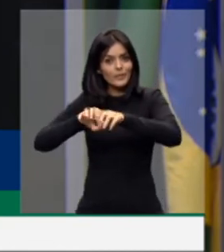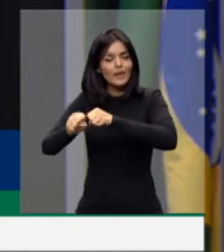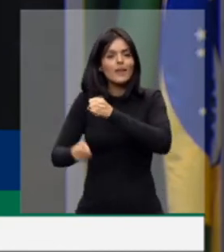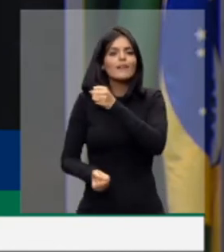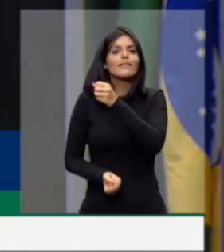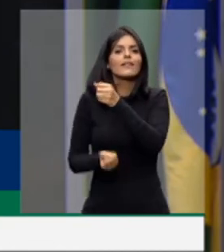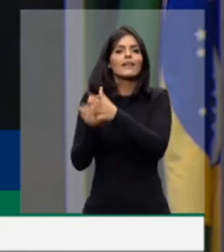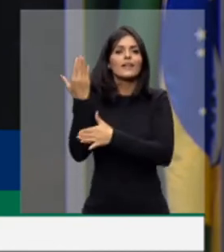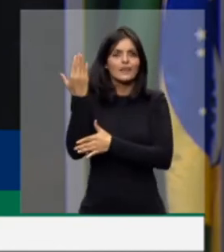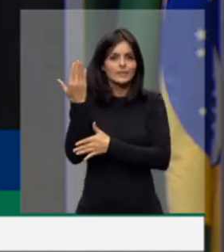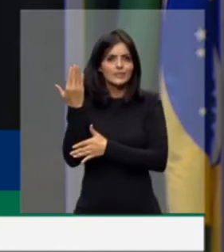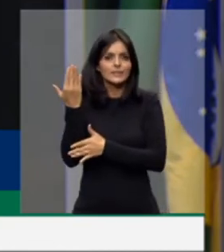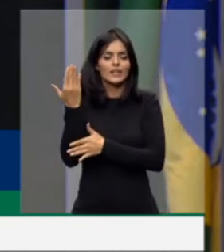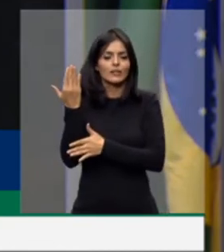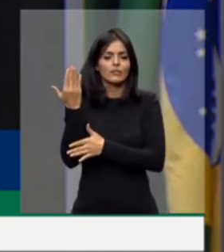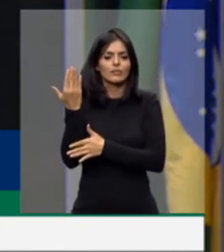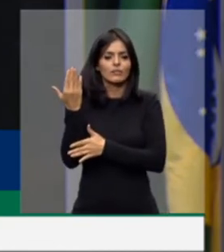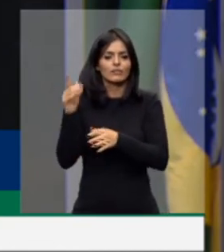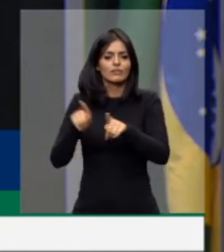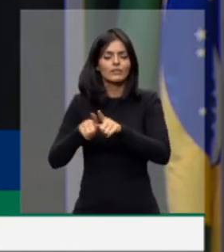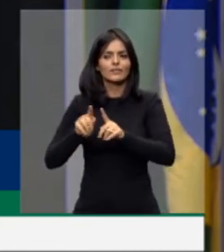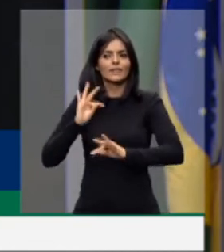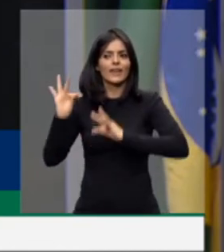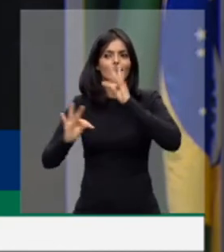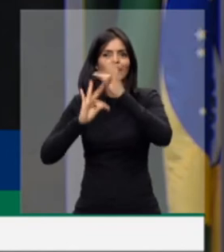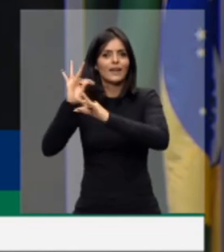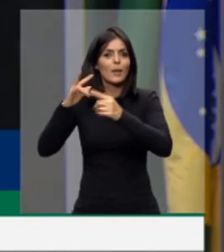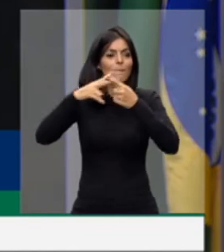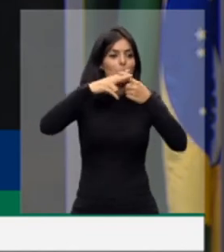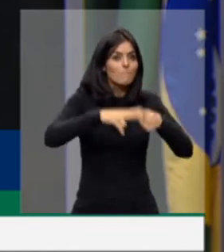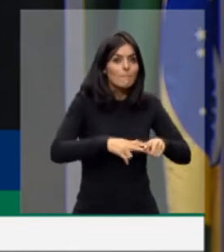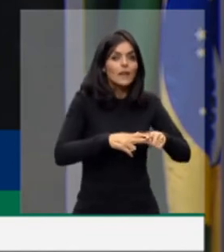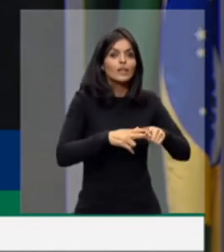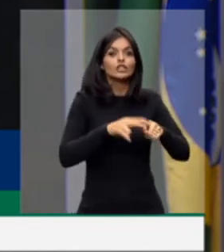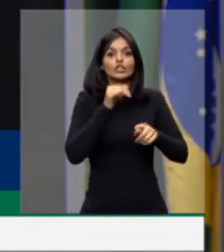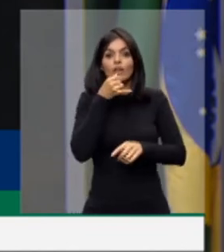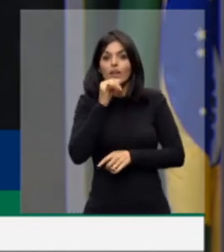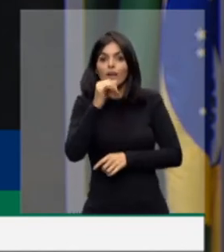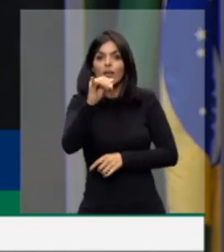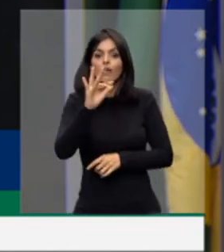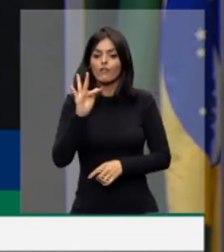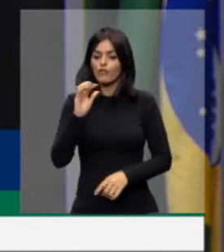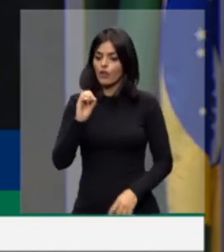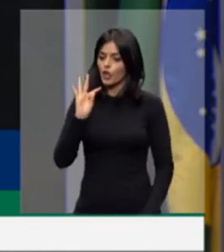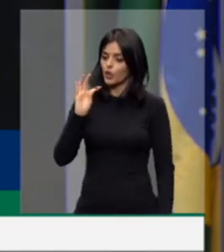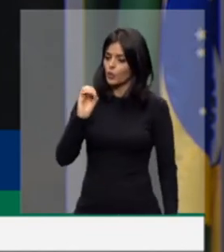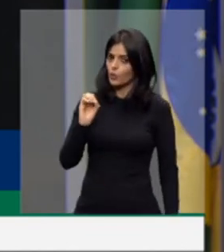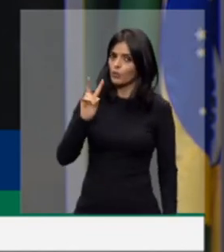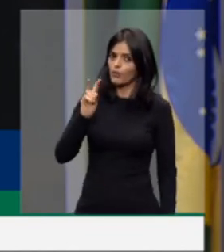DESENVOLVIMENTO, PARA TEREM A CIÊNCIA DO QUE ISSO FAZ, O PRIMEIRO CURSO PROFISSIONALIZANTE DE IMPLANTAÇÃO DE TECNOLOGIA E MECÂNICA, DE PRODUÇÃO DE